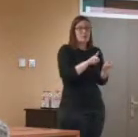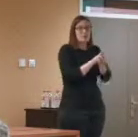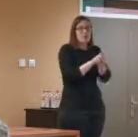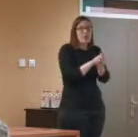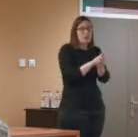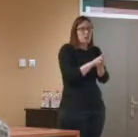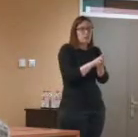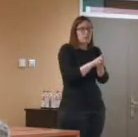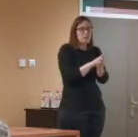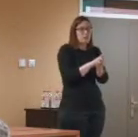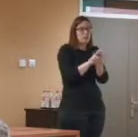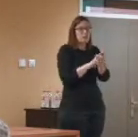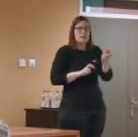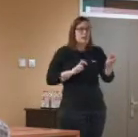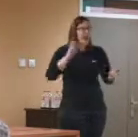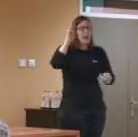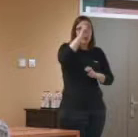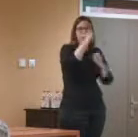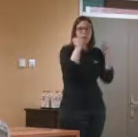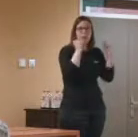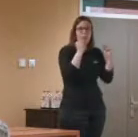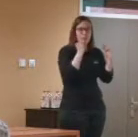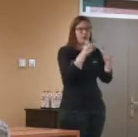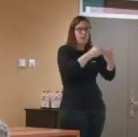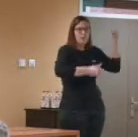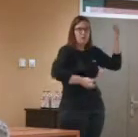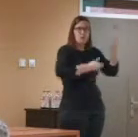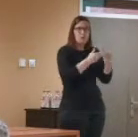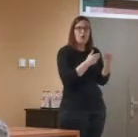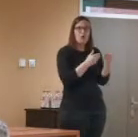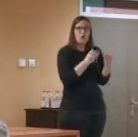y por supuesto destaco la labor de alguno de los medios de comunicación valencianos,